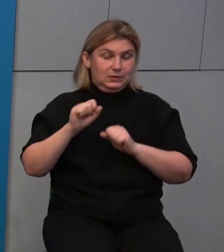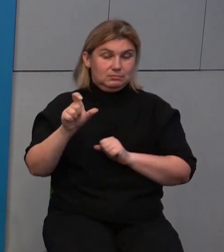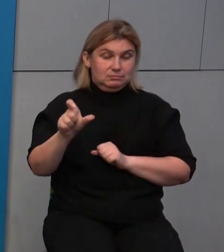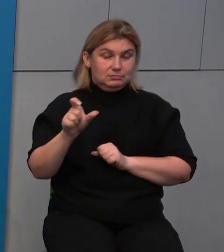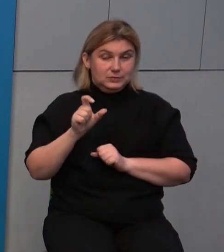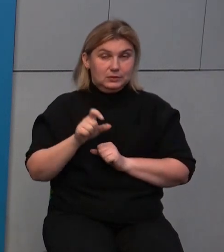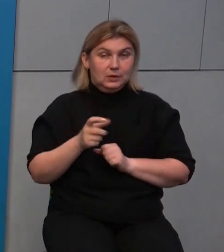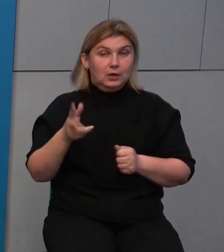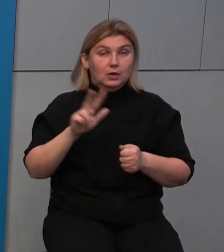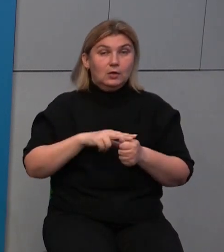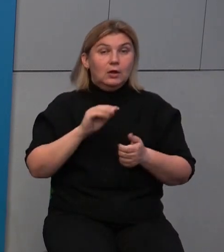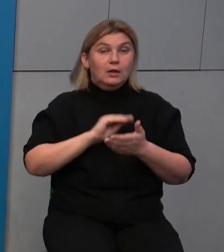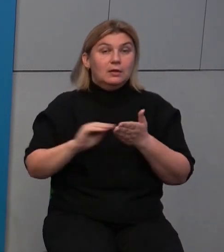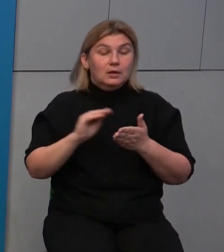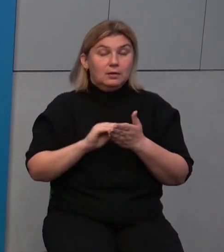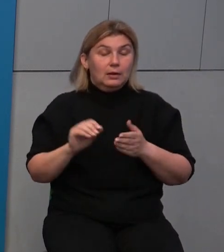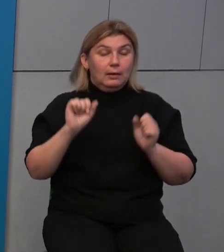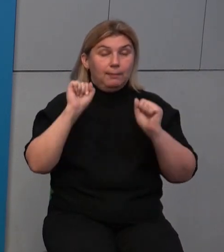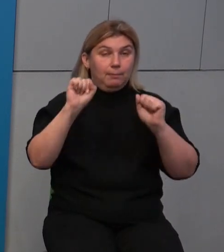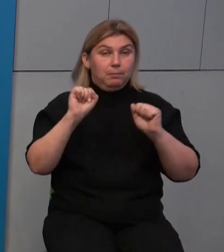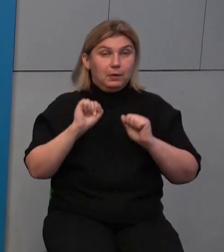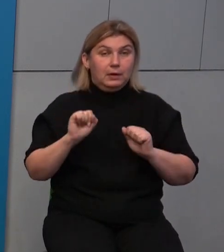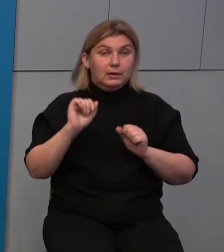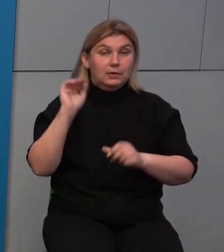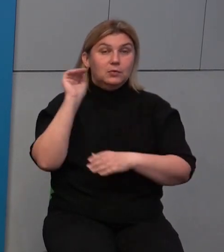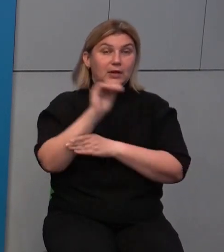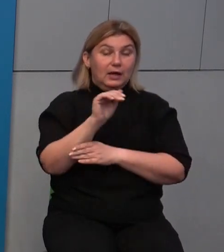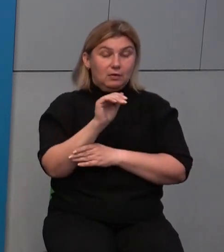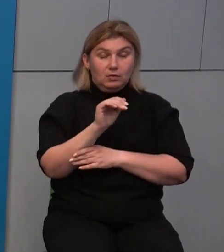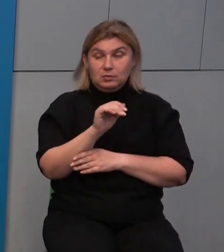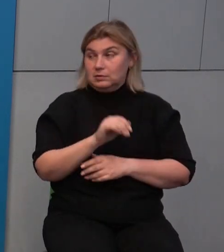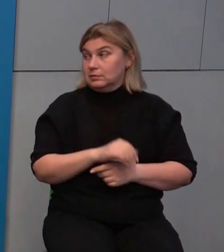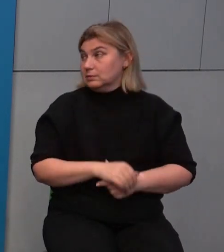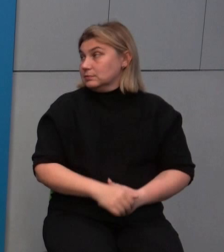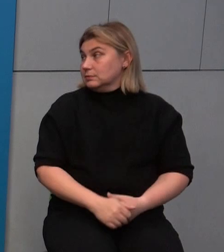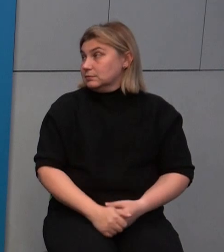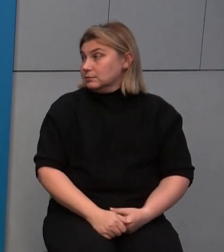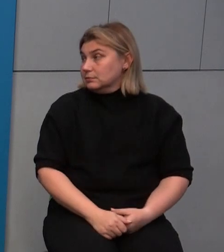na którym było napisane, że w banku chyba zachodnim, no bo tak, zachodni musiał być,